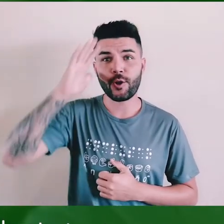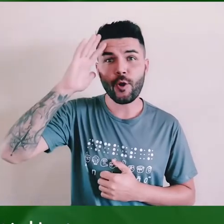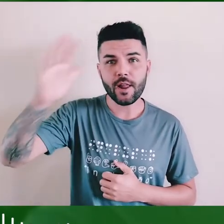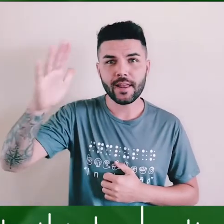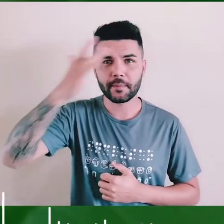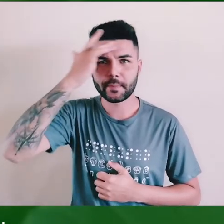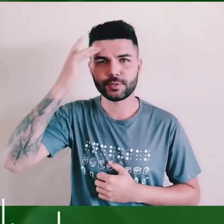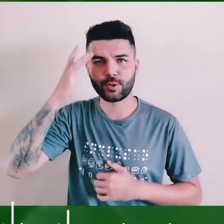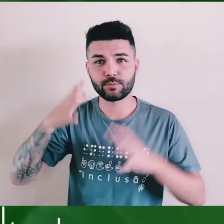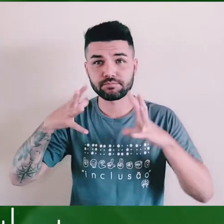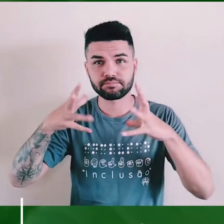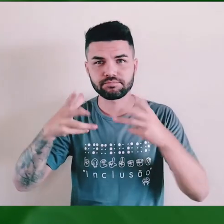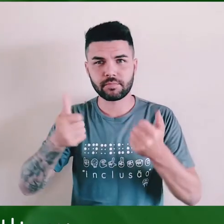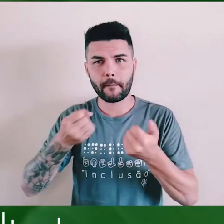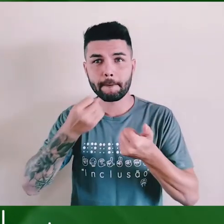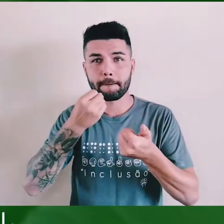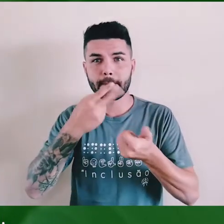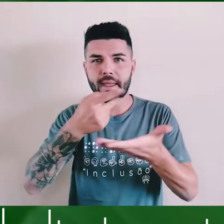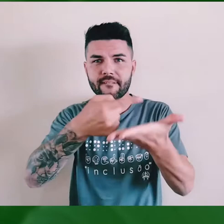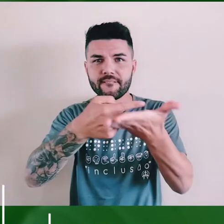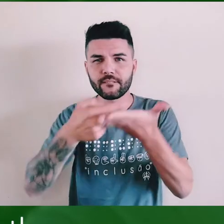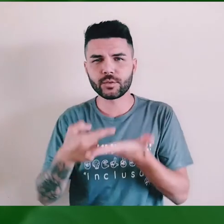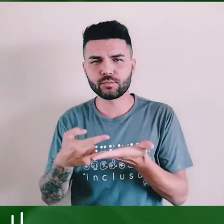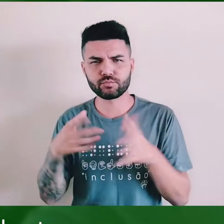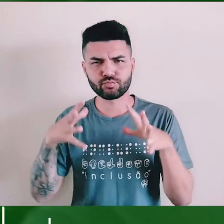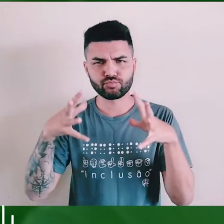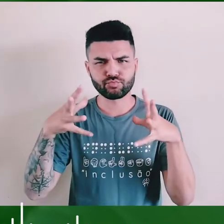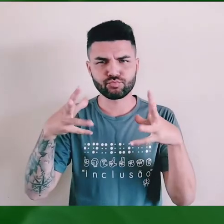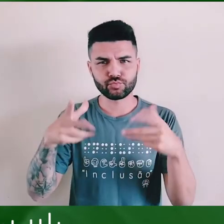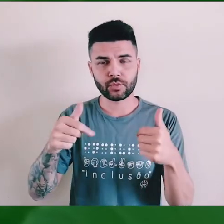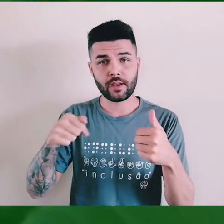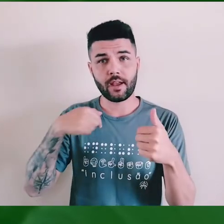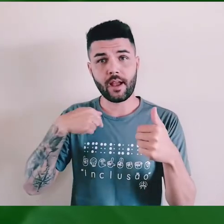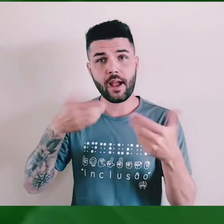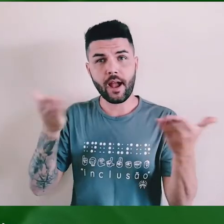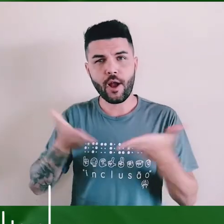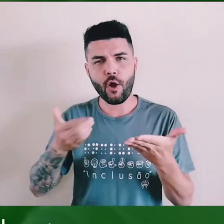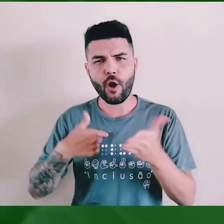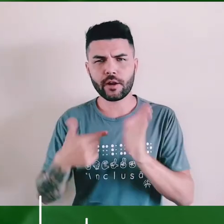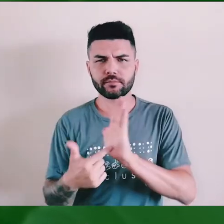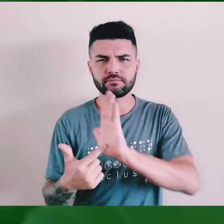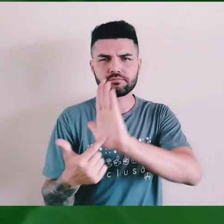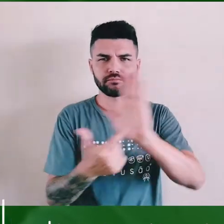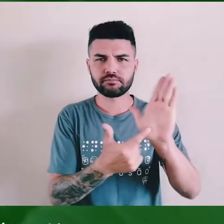Gabriel: Oi pessoal, sejam muito bem vindos ao Deixe Me Ver, do IDCast, o podcast que